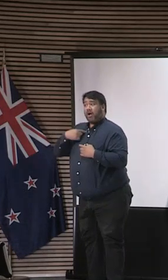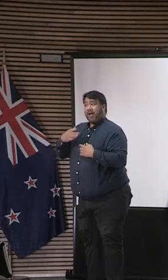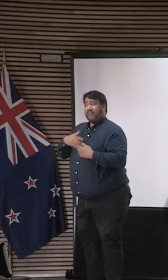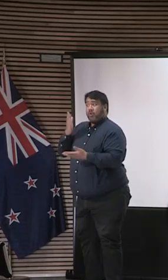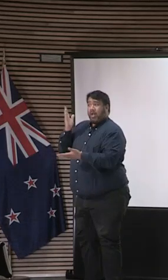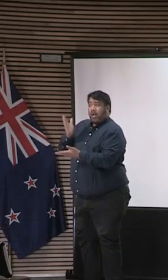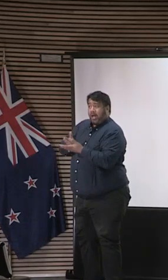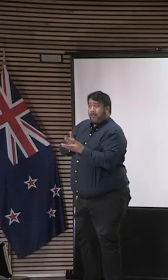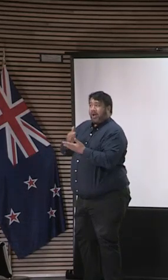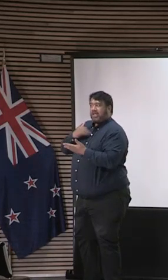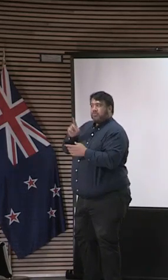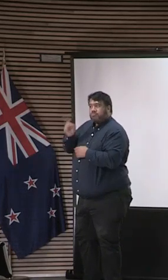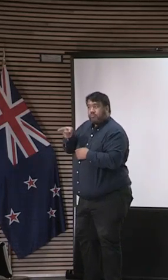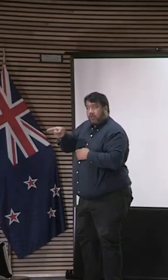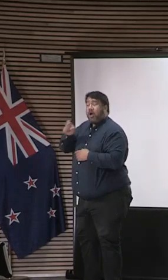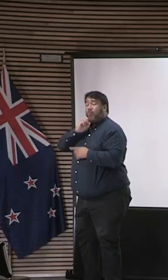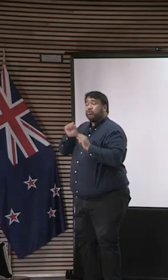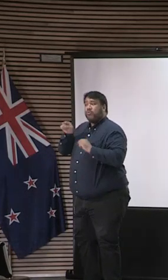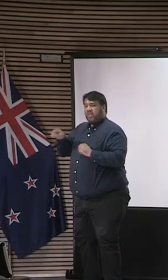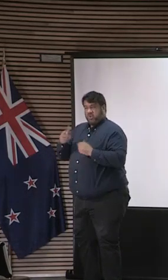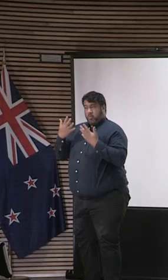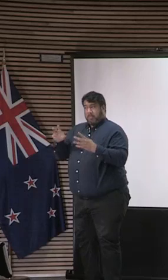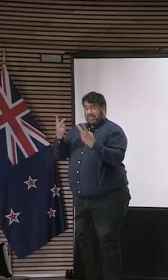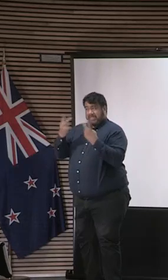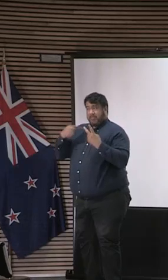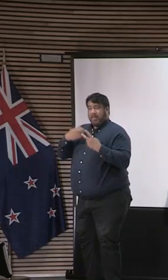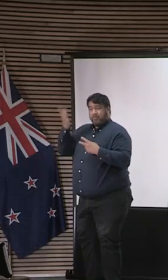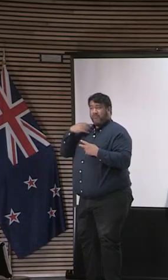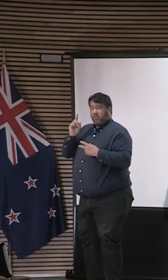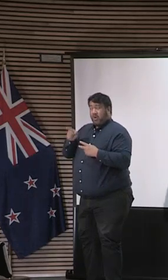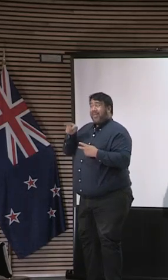aha to korero ki nga iwi katoa o Niu Tireni i whakatauhia kaore i neke ki o raatau kaainga hou, i whakatupatohia ranei e nga pirihimana e ngana ana ki te